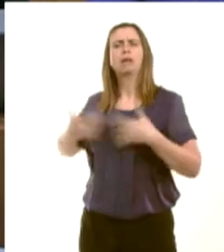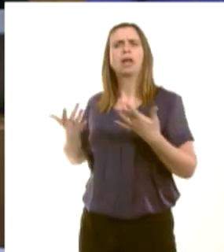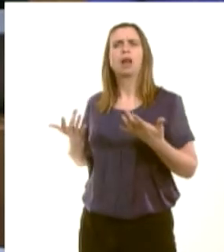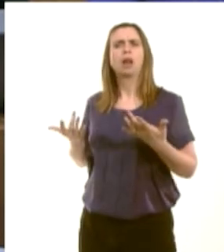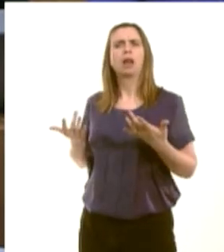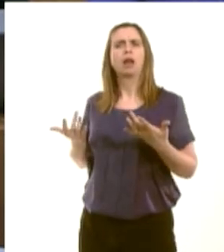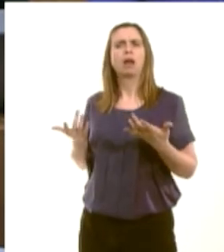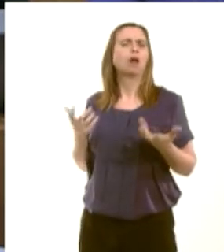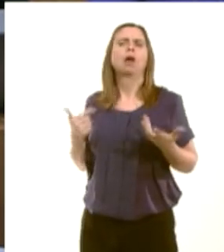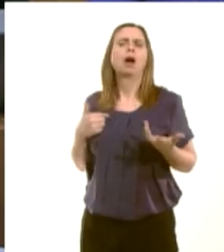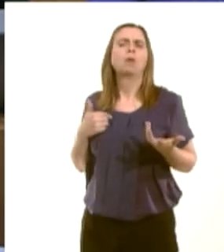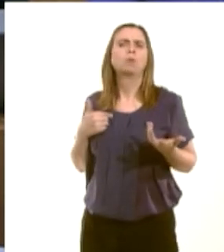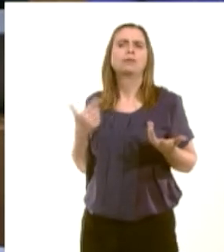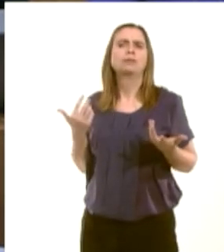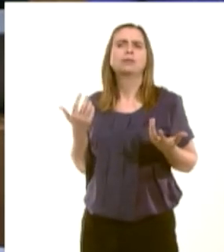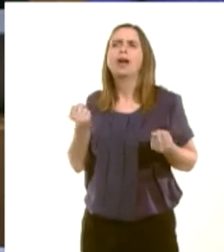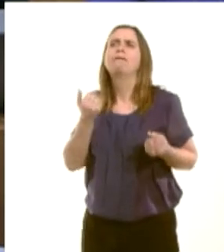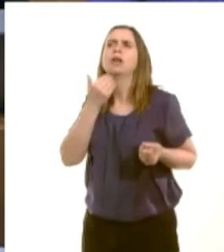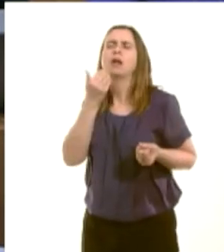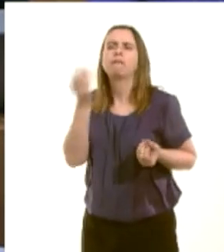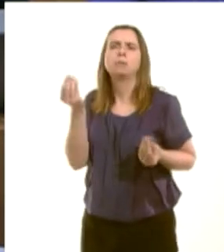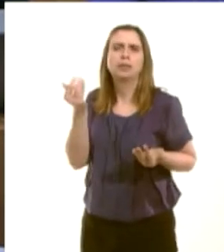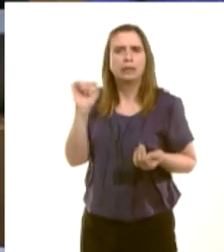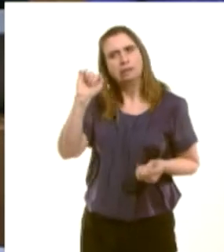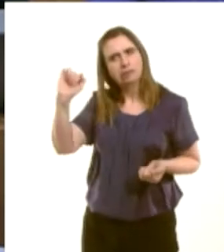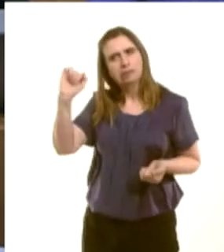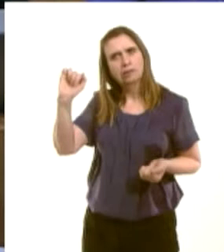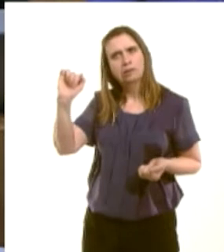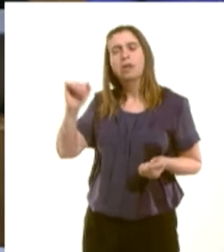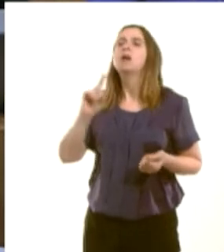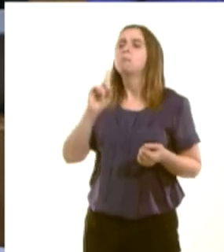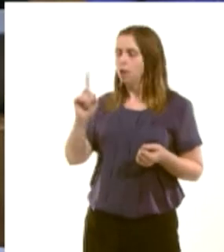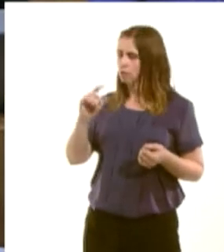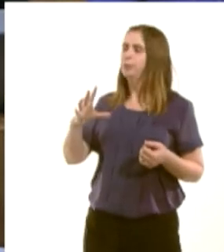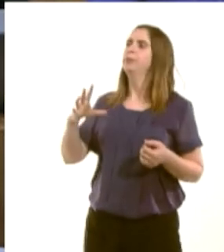hynnyín digwydd, wrth gwrs, ond o leiaf maeír egwyddor wedi cael ei chytuno. Ond, wrth gwrs,